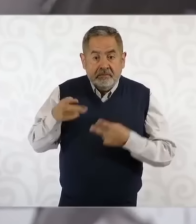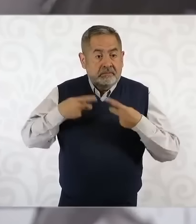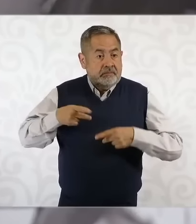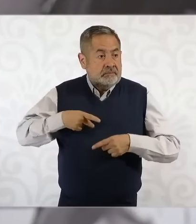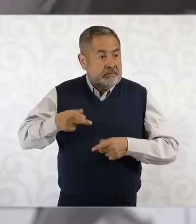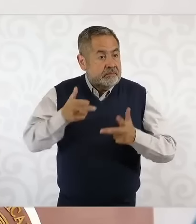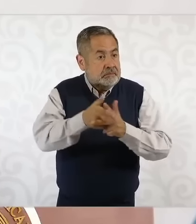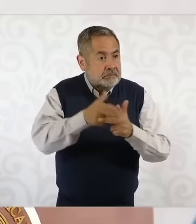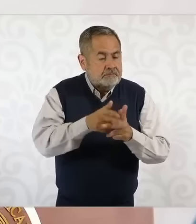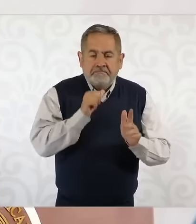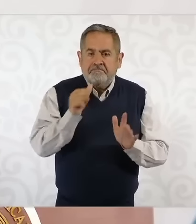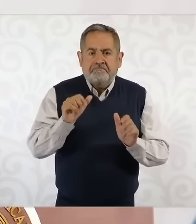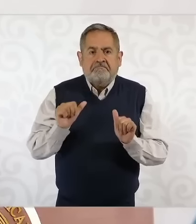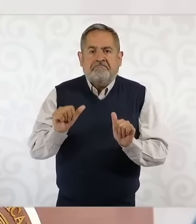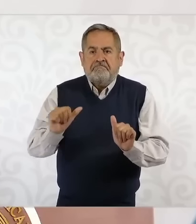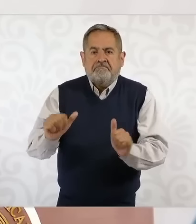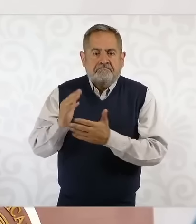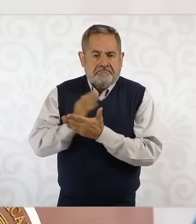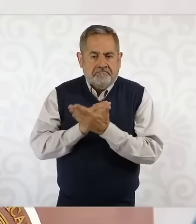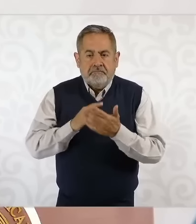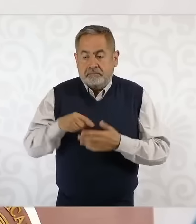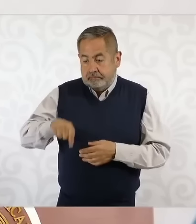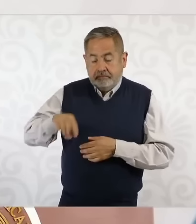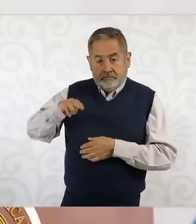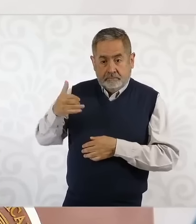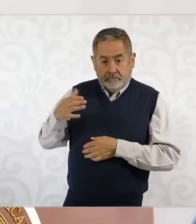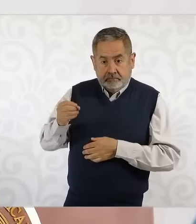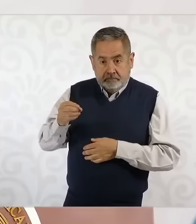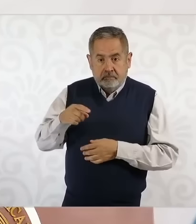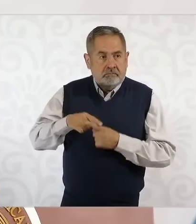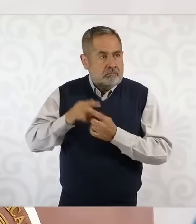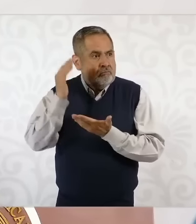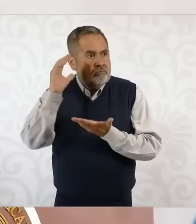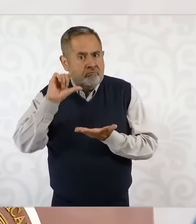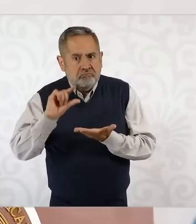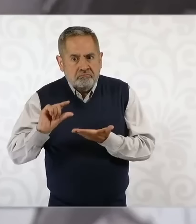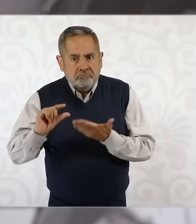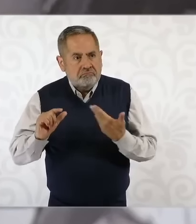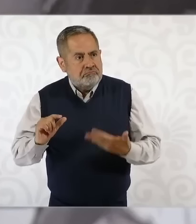Como ya lo dijo Marcela también, este mes de mayo es el mes más bajo de mayo desde 2015.